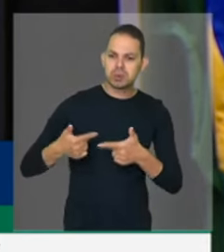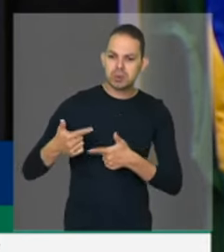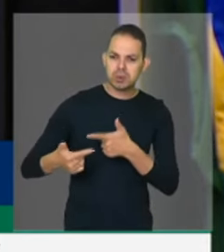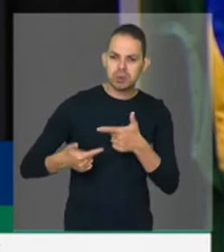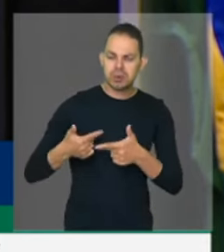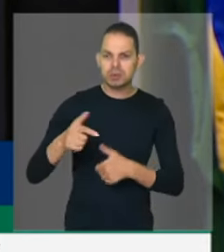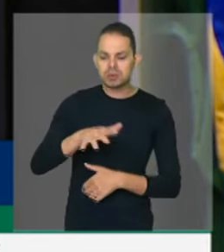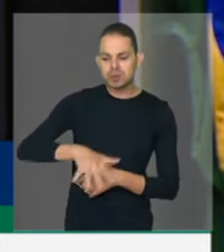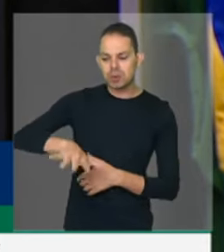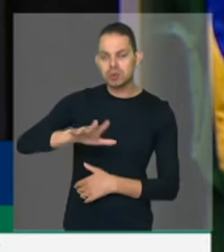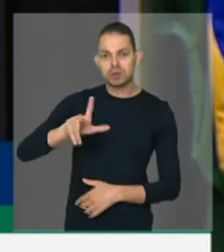DO GOVERNO PARA QUE NÓS POSSAMOS DISPONIBILIZAR MAIS